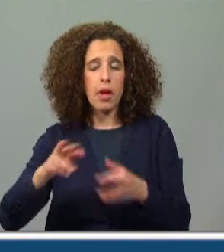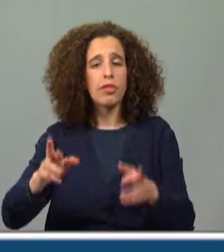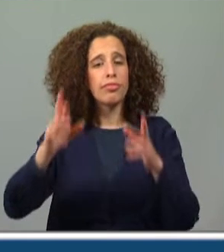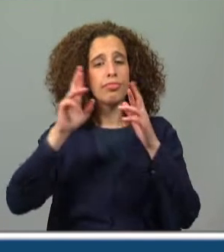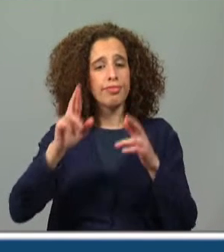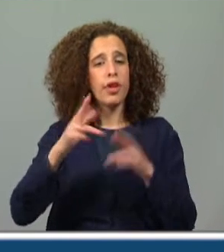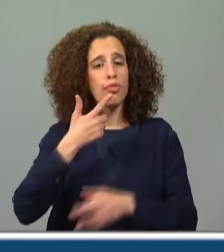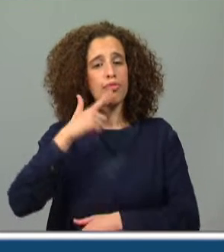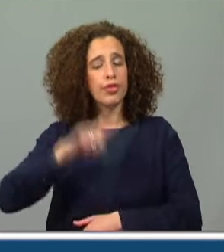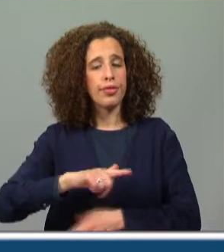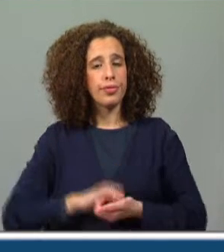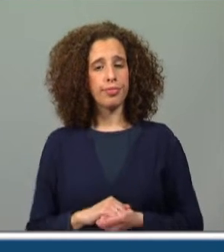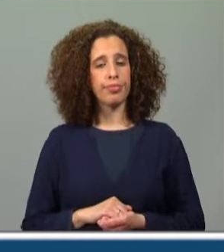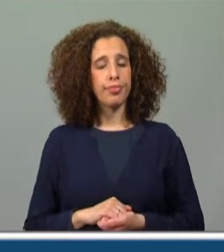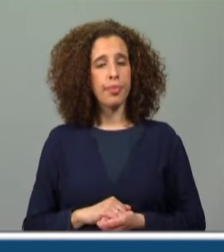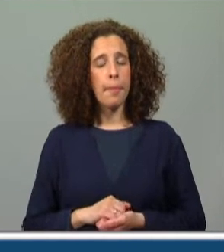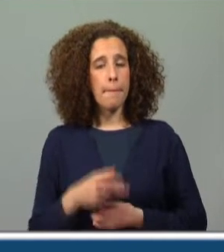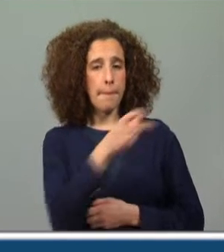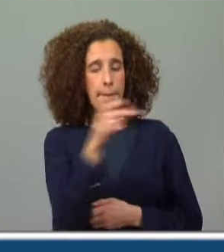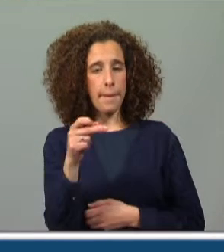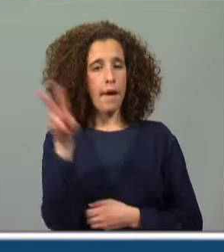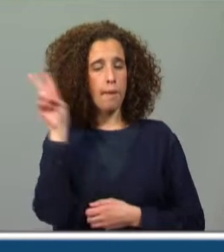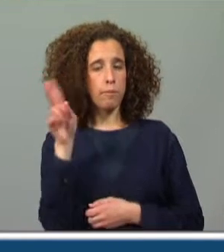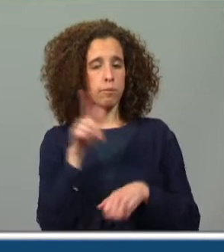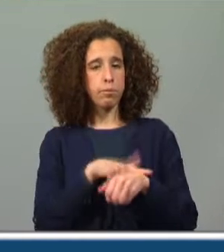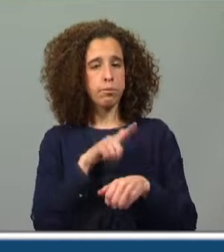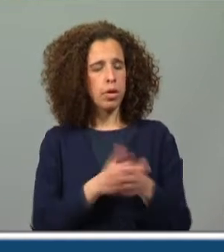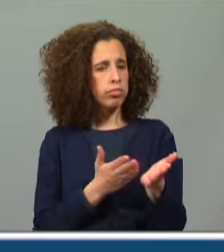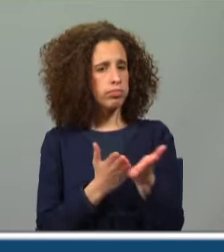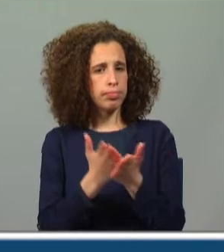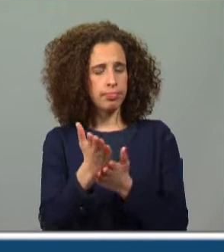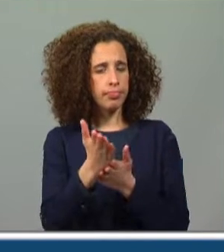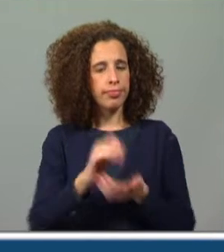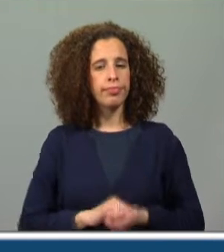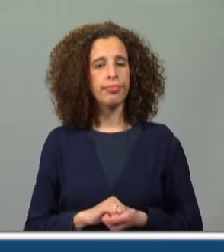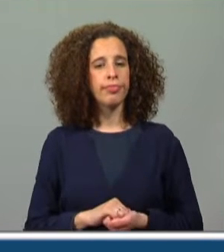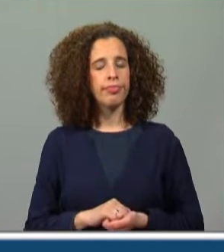a tomava e as expressões com valor temporal vão continuar por aqui para 被接受的和具有價值的表達式風暴將在這裡持續